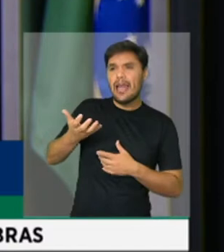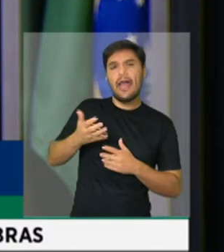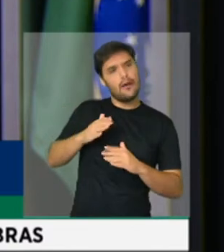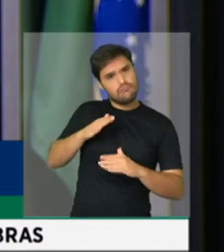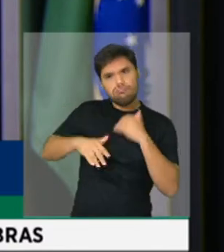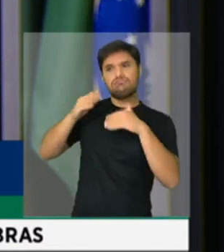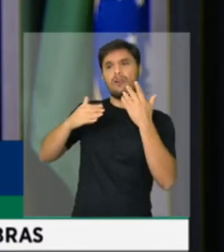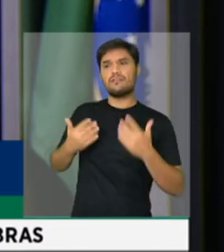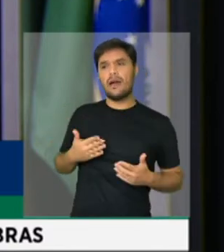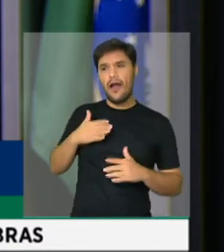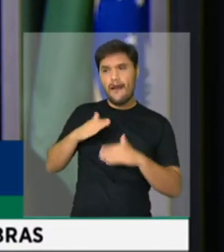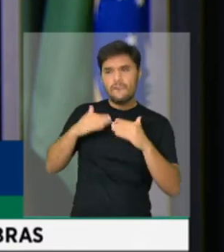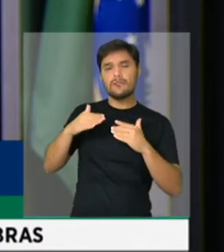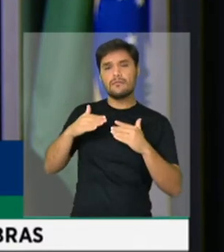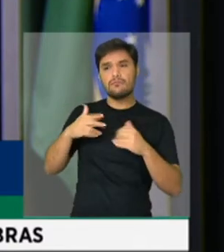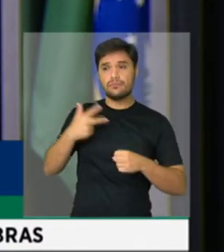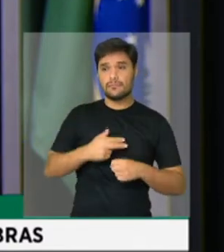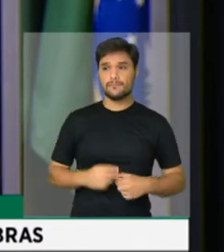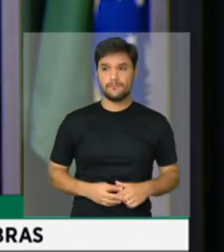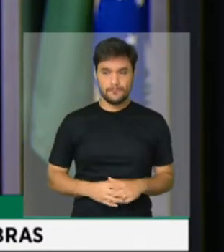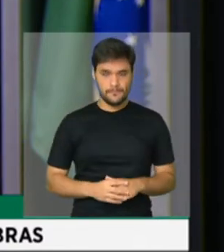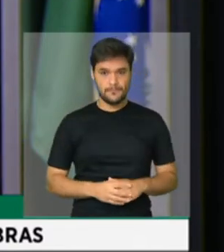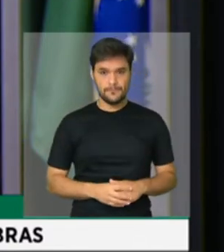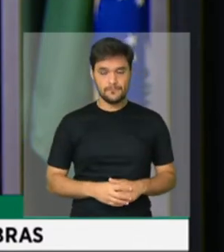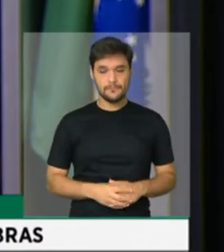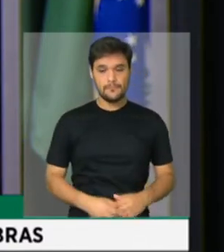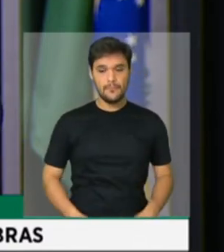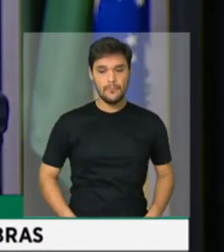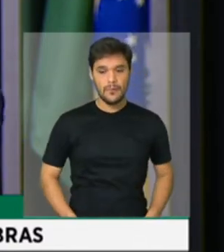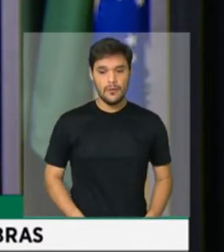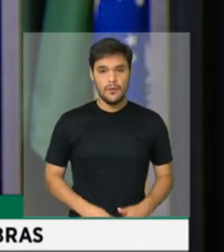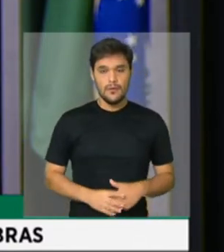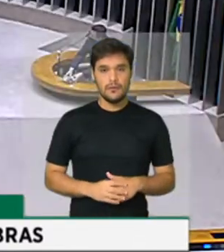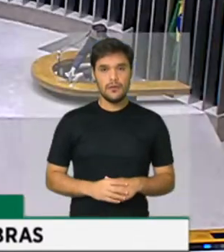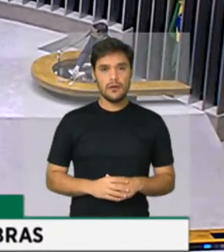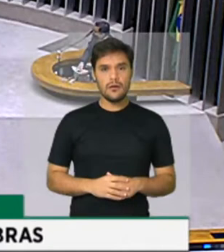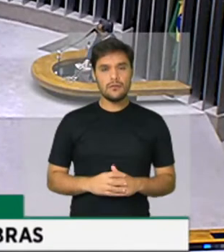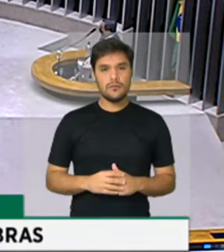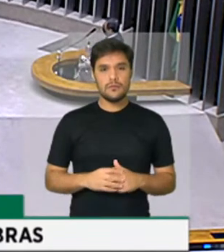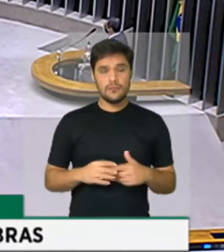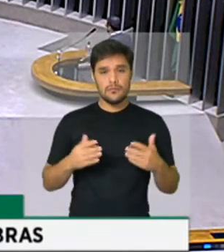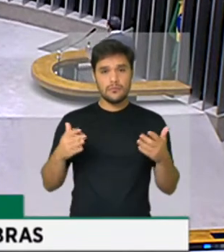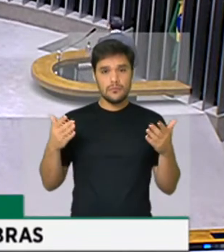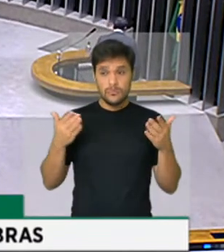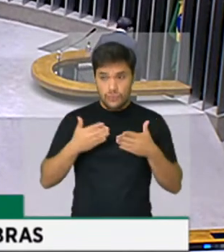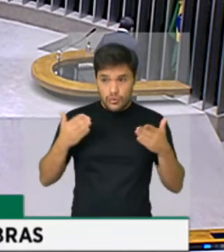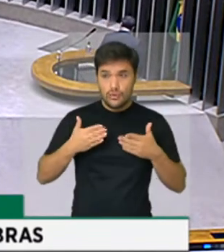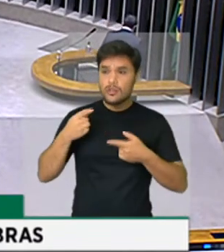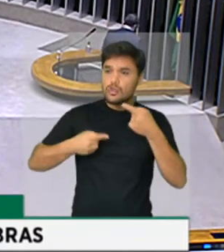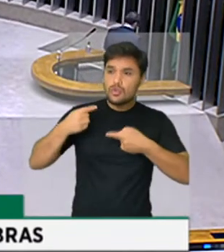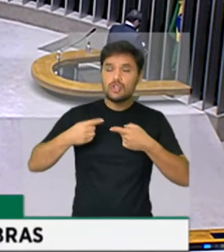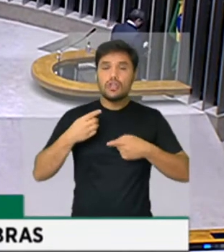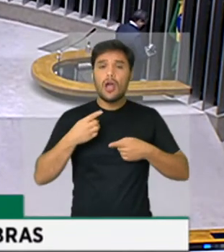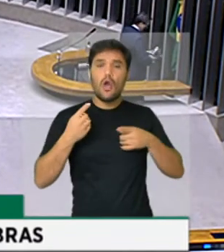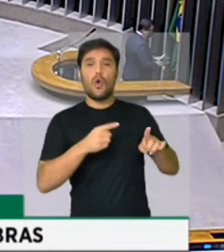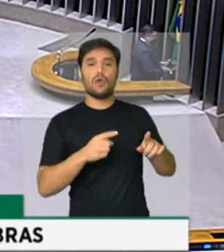JÁ FOI REPROVADO INCLUSIVE POR ESSA CASA NA LEI DO GÁ S... NÓS NÃO PODEMOS RESSUSCITAR AQUILO QUE NÓS JÁ DISSEMOS QUE NÓS NÃO QUEREMOS. POR ISSO, O NORDESTE ESTÁ HÁ BIL... PARA AVANÇ